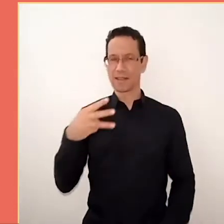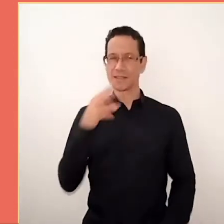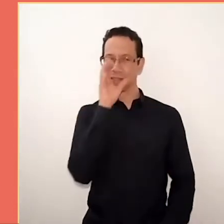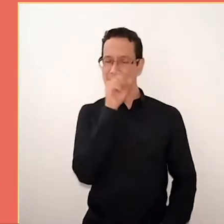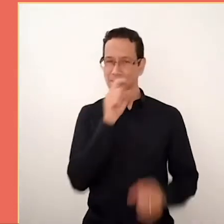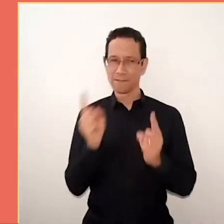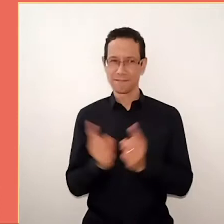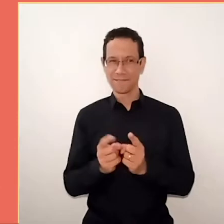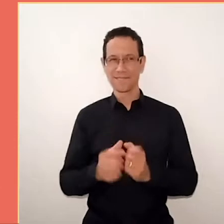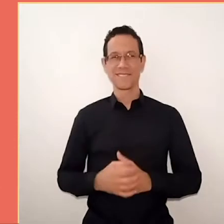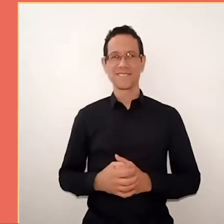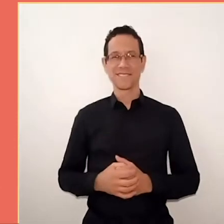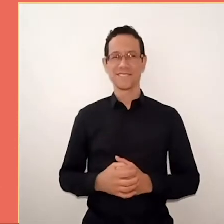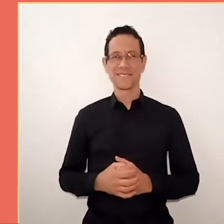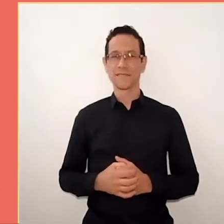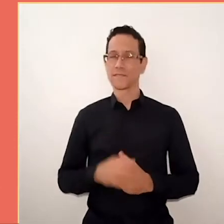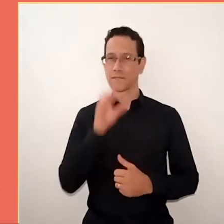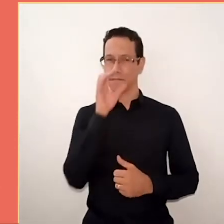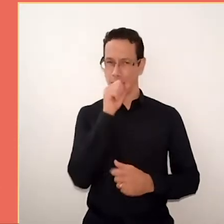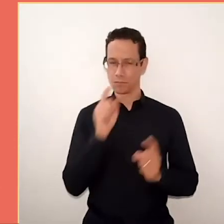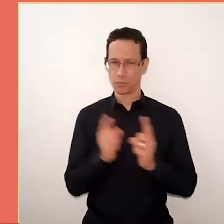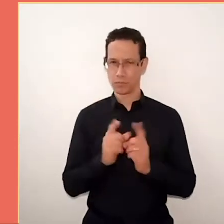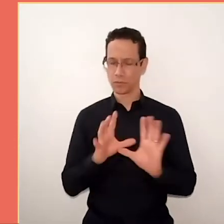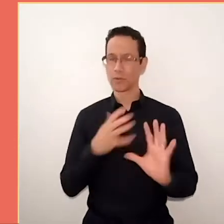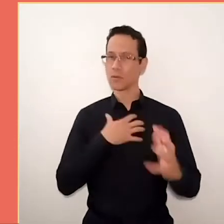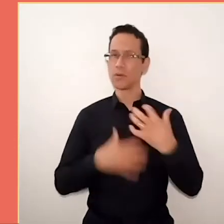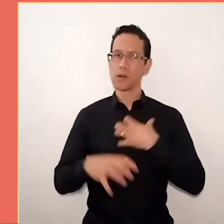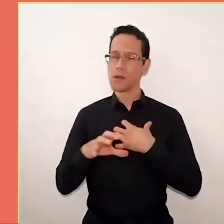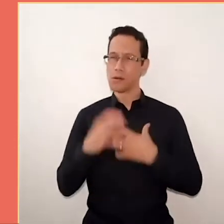Rapidinho não porque eu tenho que falar devagar pela tradução.